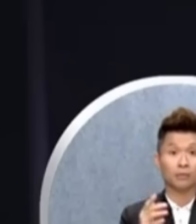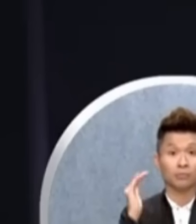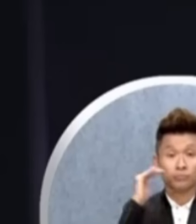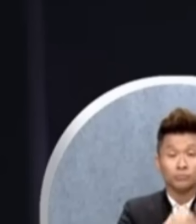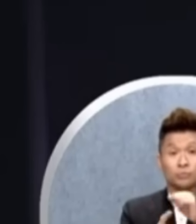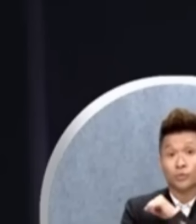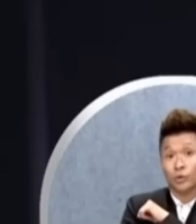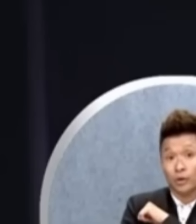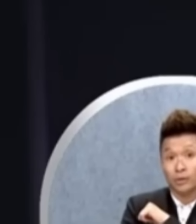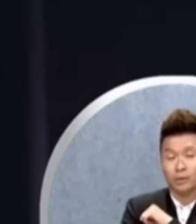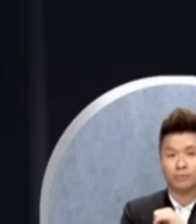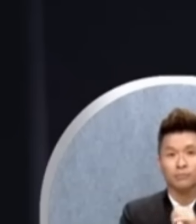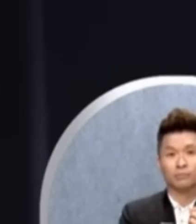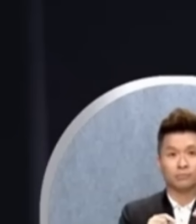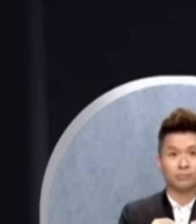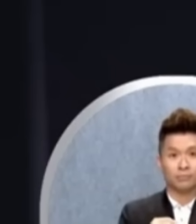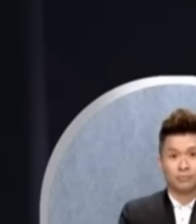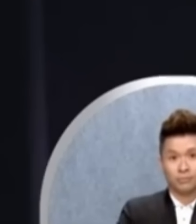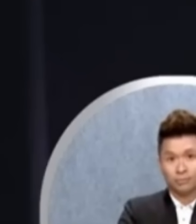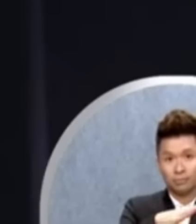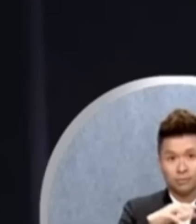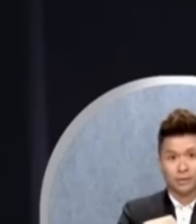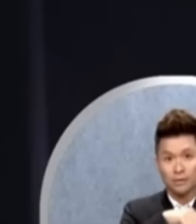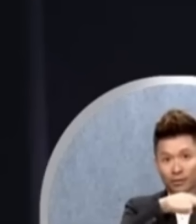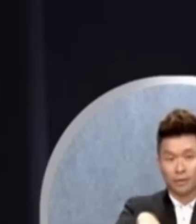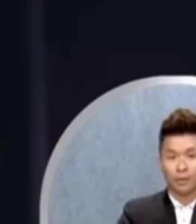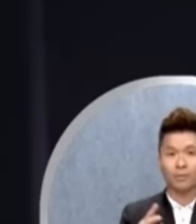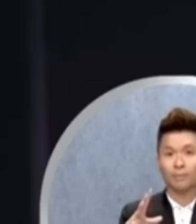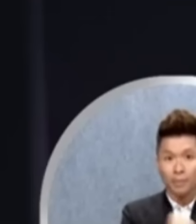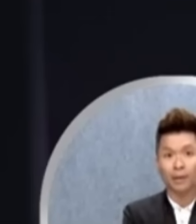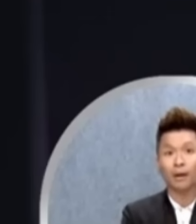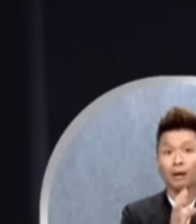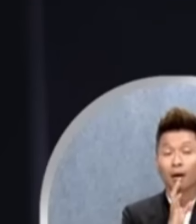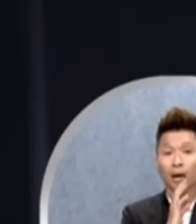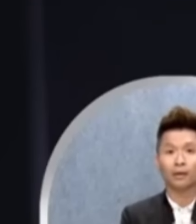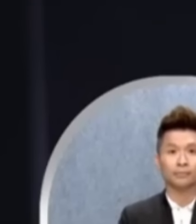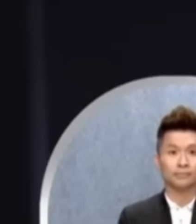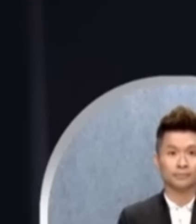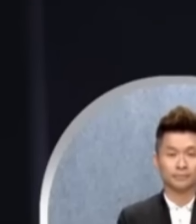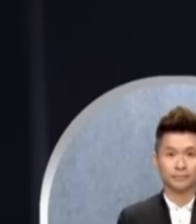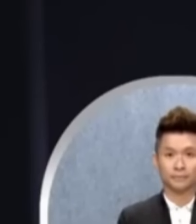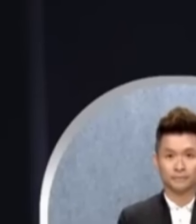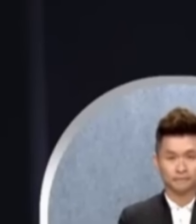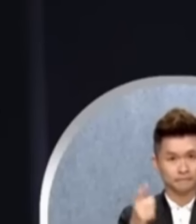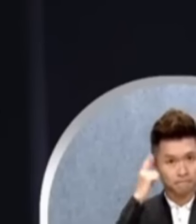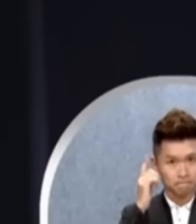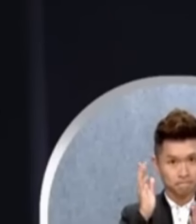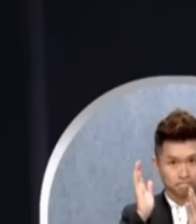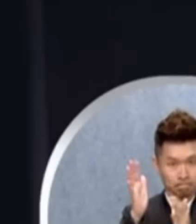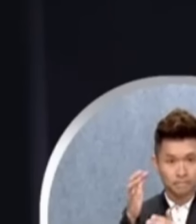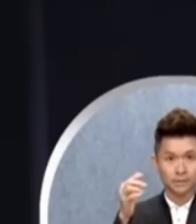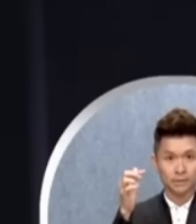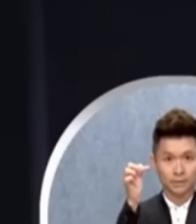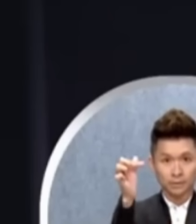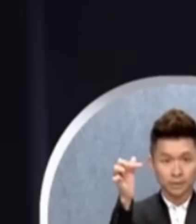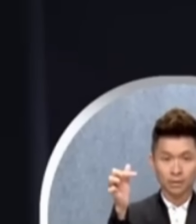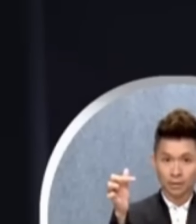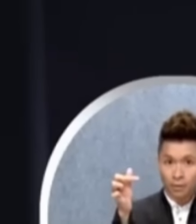你可能會失去臺灣 所有的力量 在宇宙間的存在 都是正方 正方面跟反方面同時存在